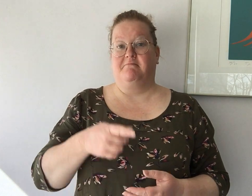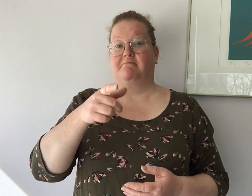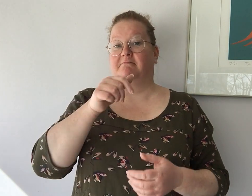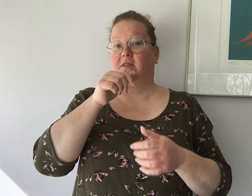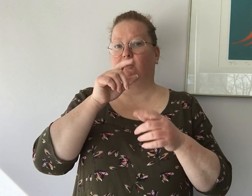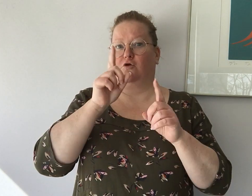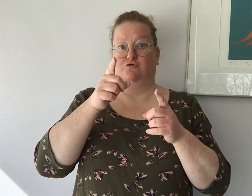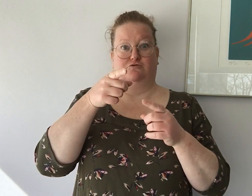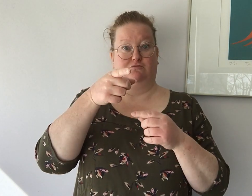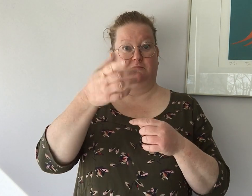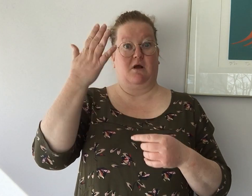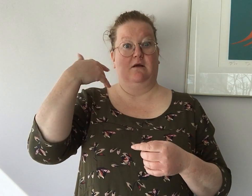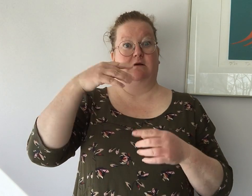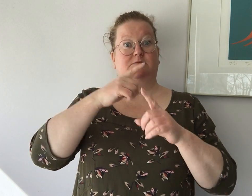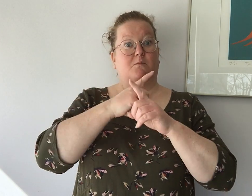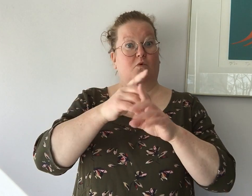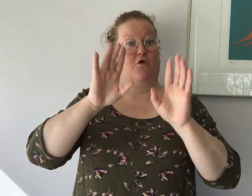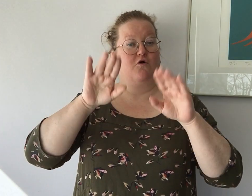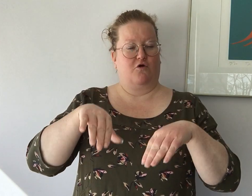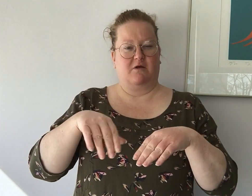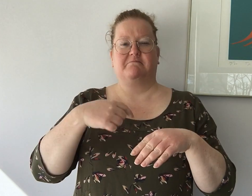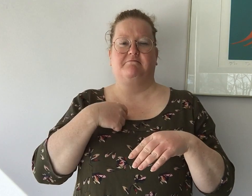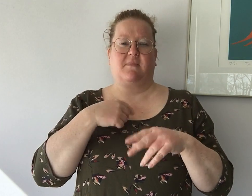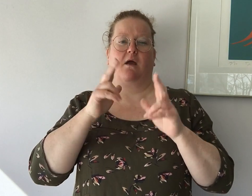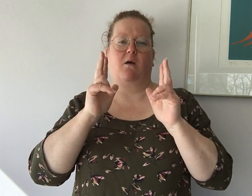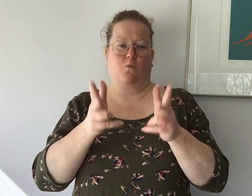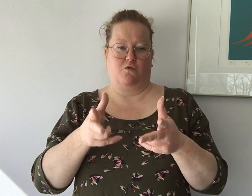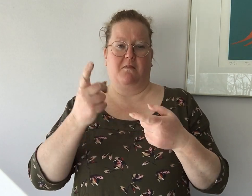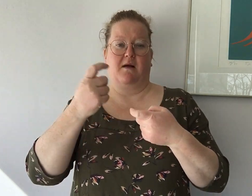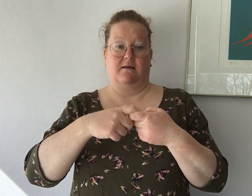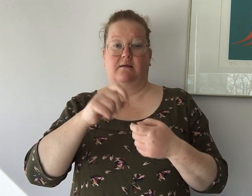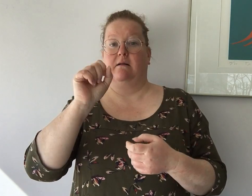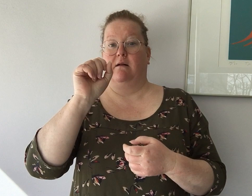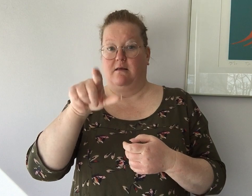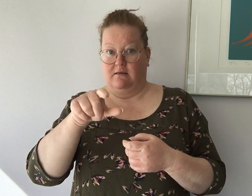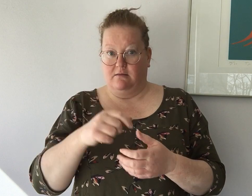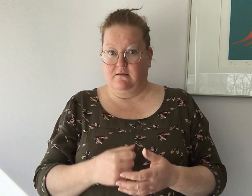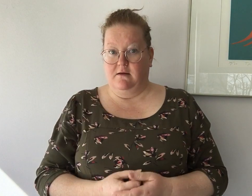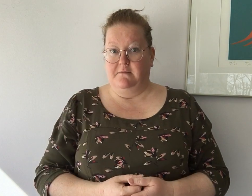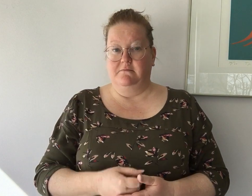Jos olet aiemmin ollut mukana seniorien etätapaamisissa, - lähetän sinulle automaattisesti Zoom-linkin.